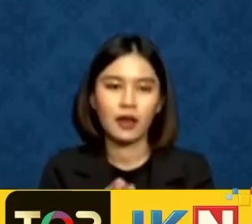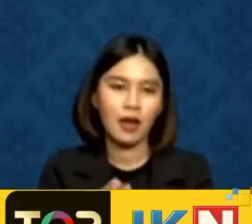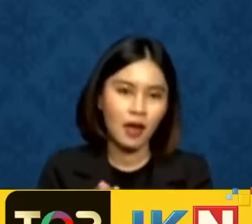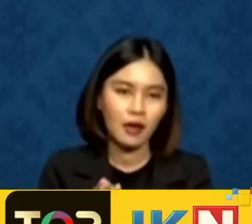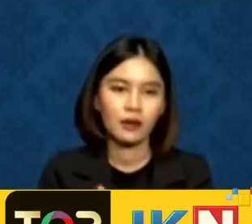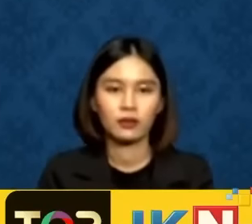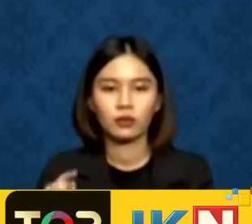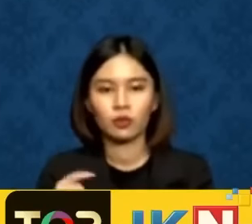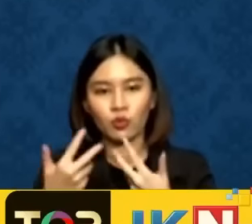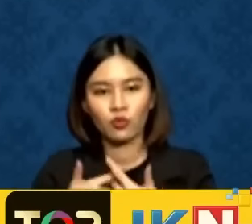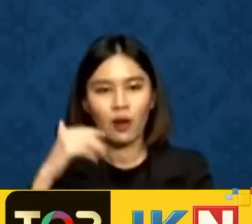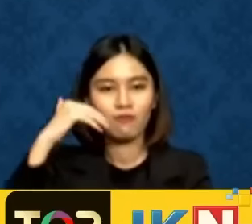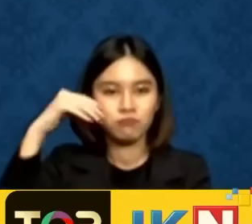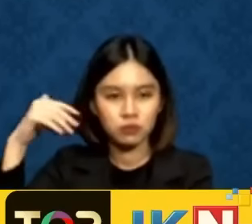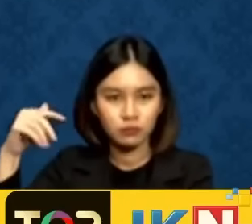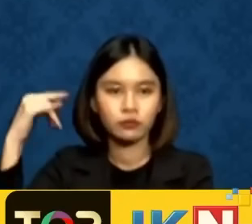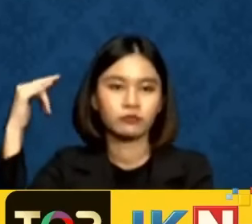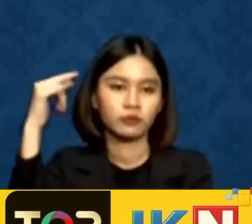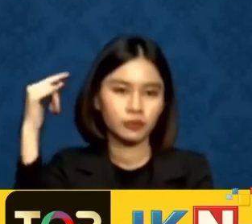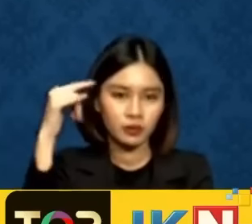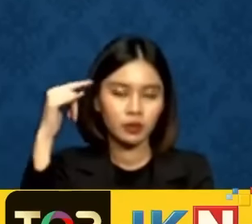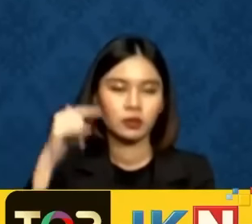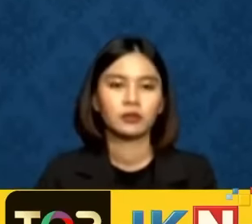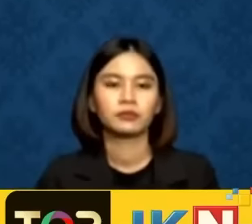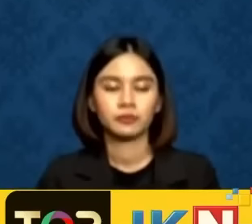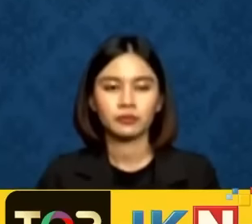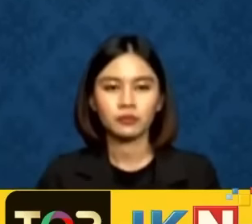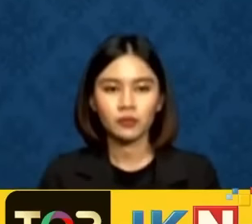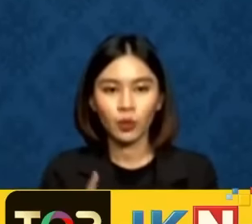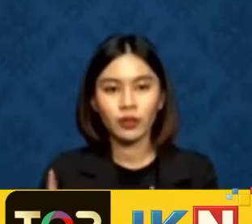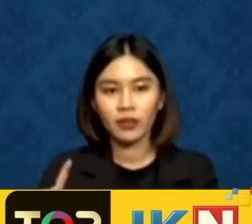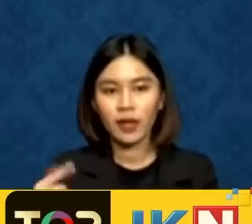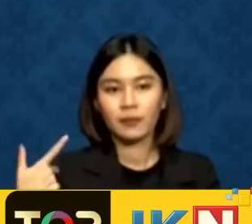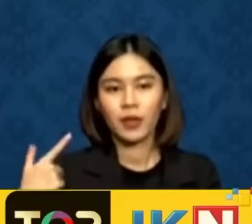ส่งและการบินเป็นต้นอีกกลยุทธ์หนึ่งคือ การใช้ประโยชน์จากความเป็นกลางทาง